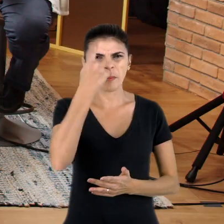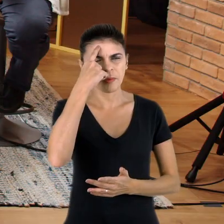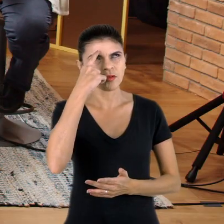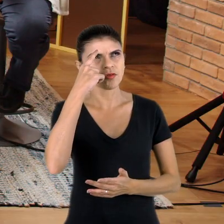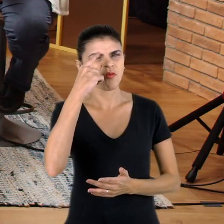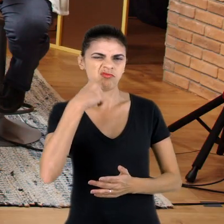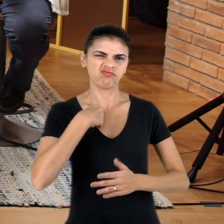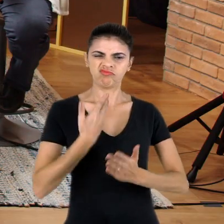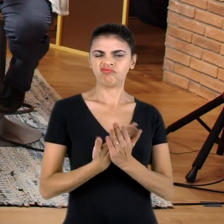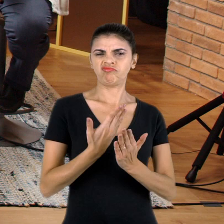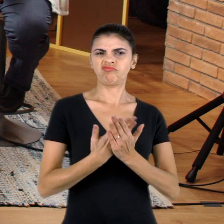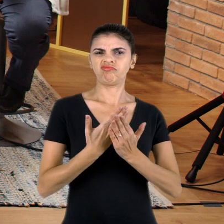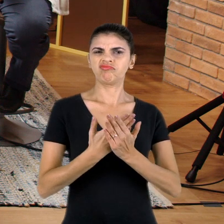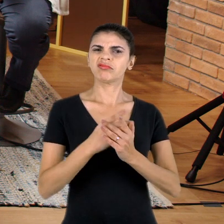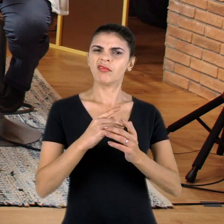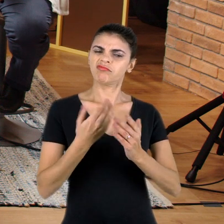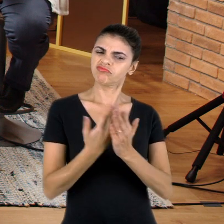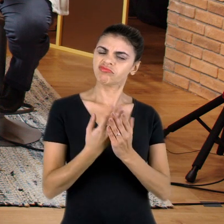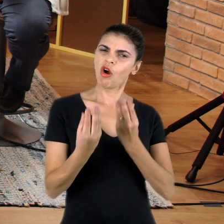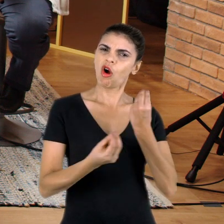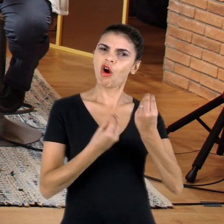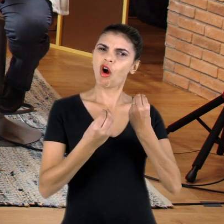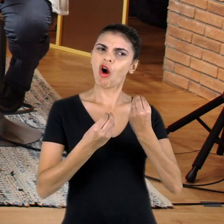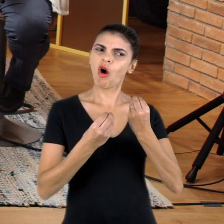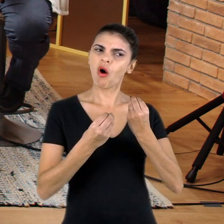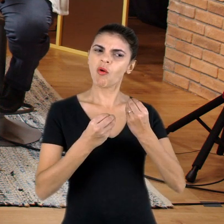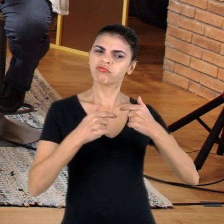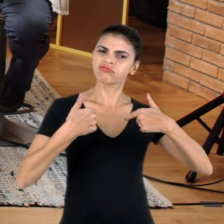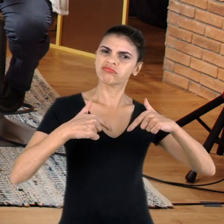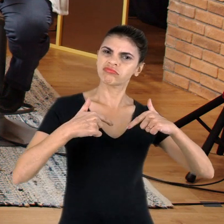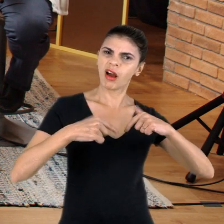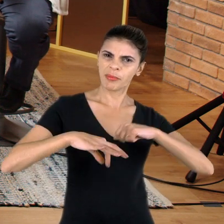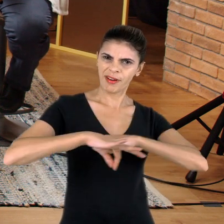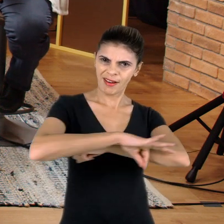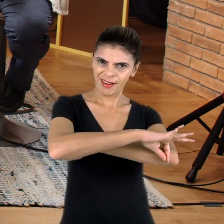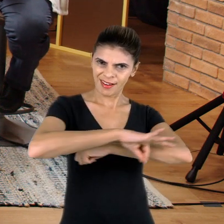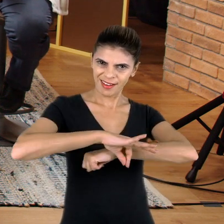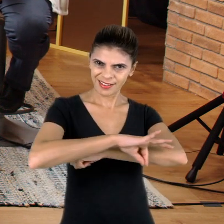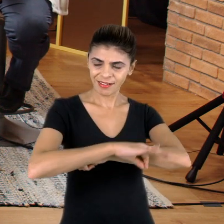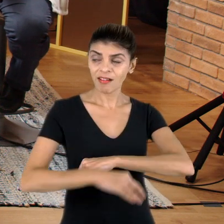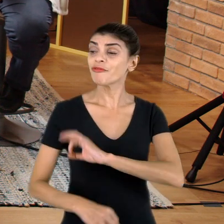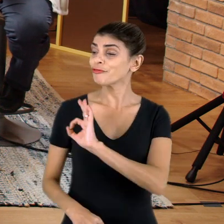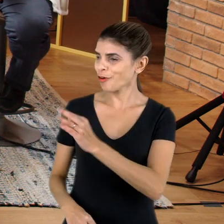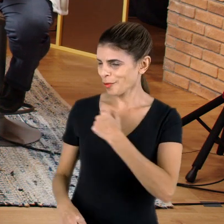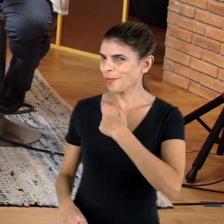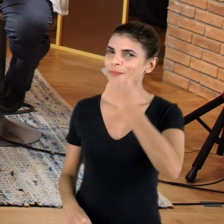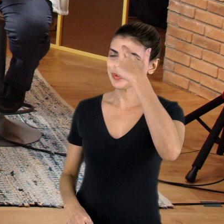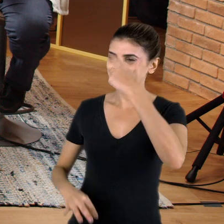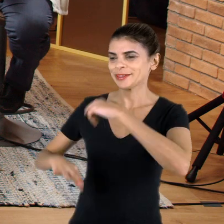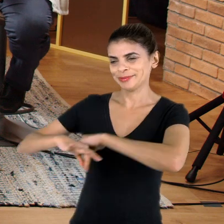Foi. Viu que a pesquisa boa? - Ééé! Ah, o pessoal... - Ó! Nota dez!